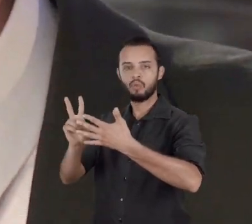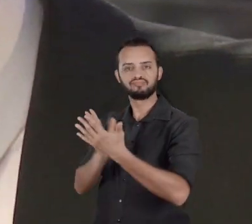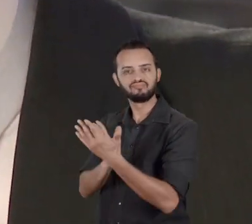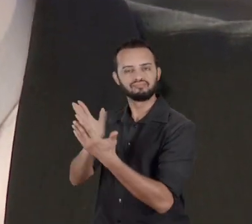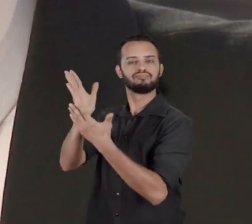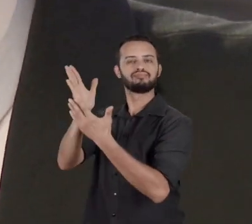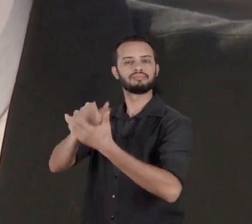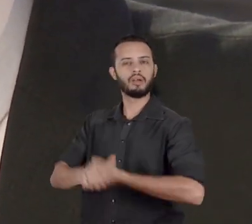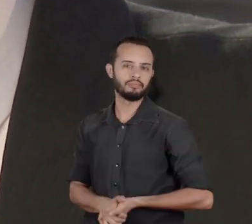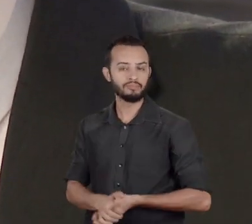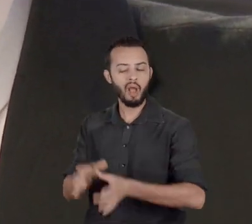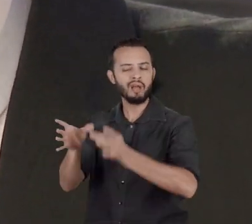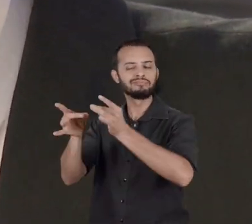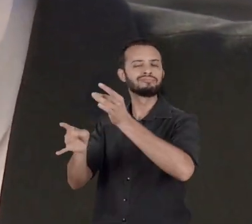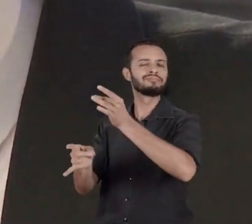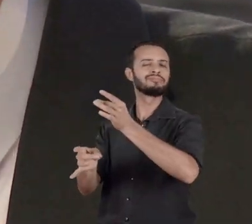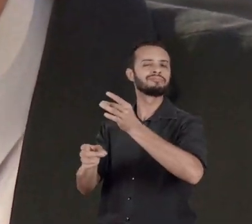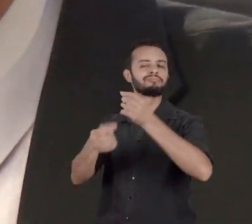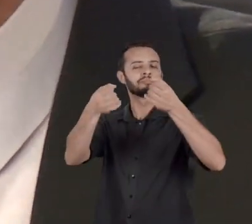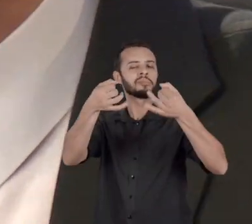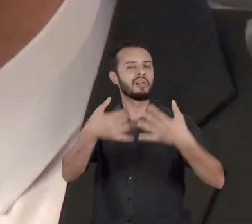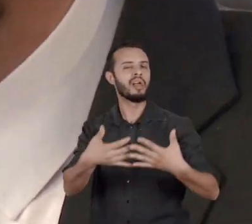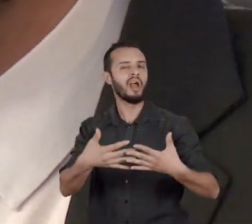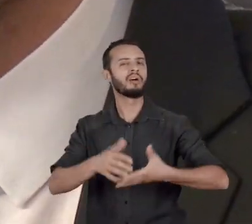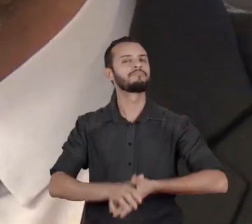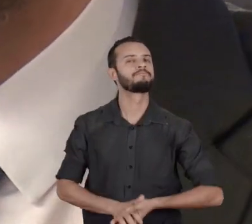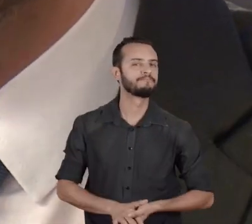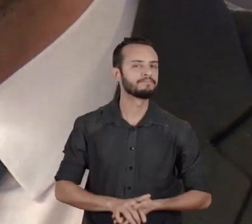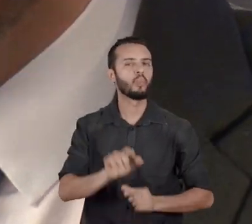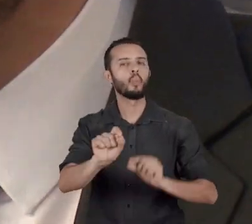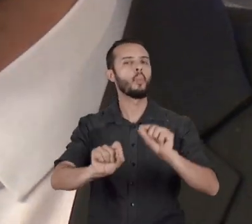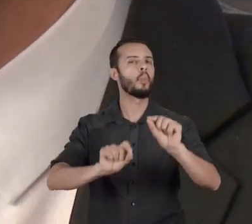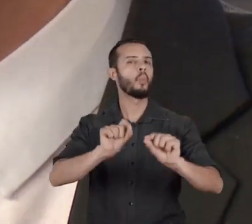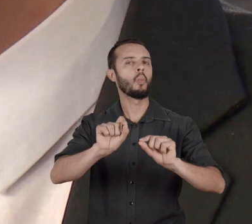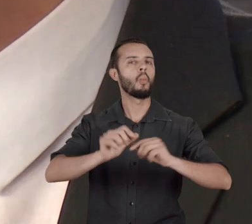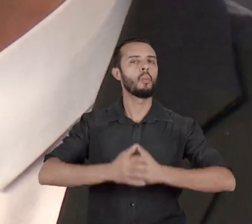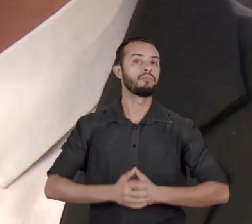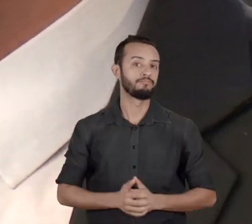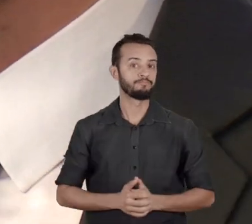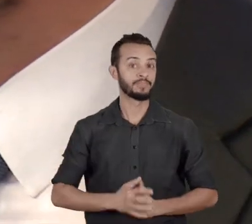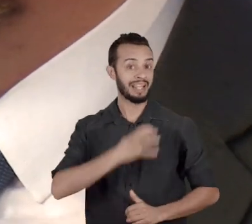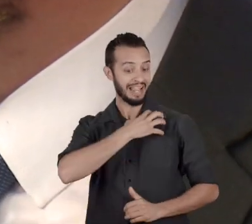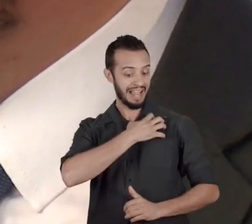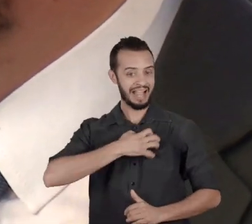É a única sitação que eu queria fazer. Qual é o detalhe aqui? Qual é o ponto aqui? O ponto todo é que